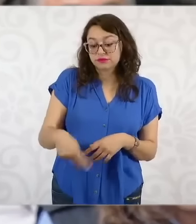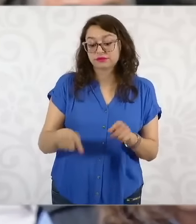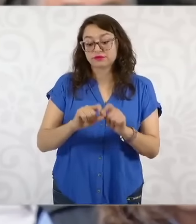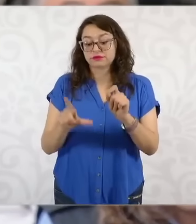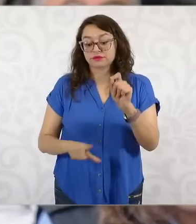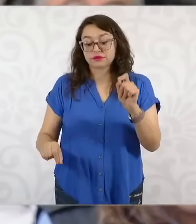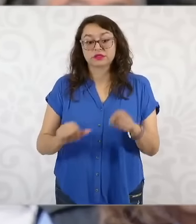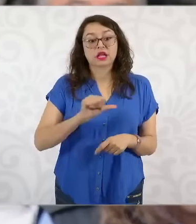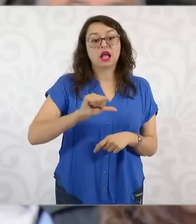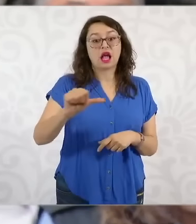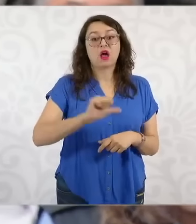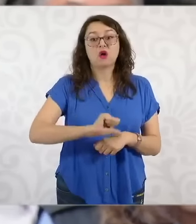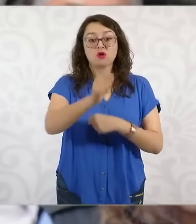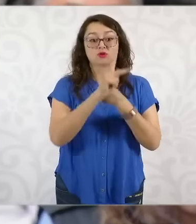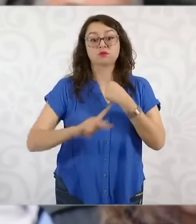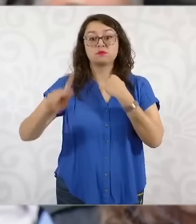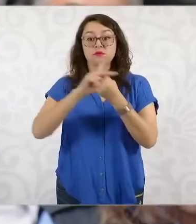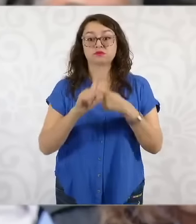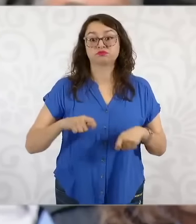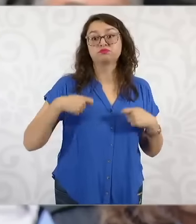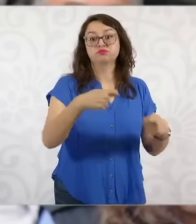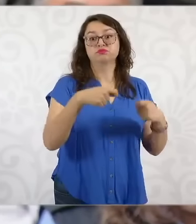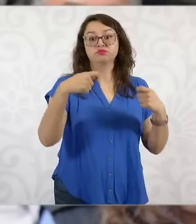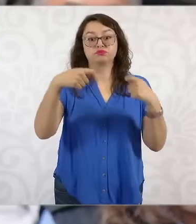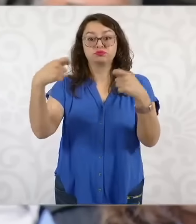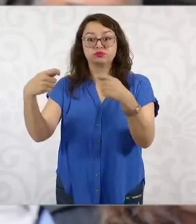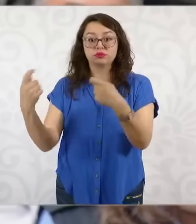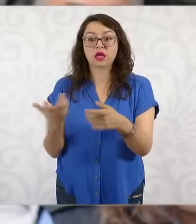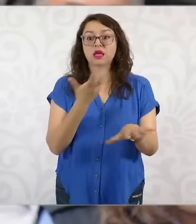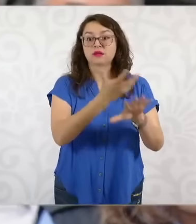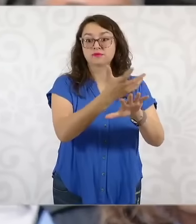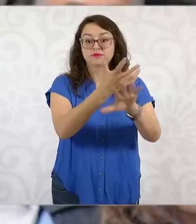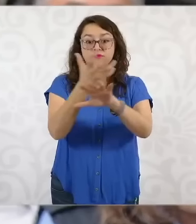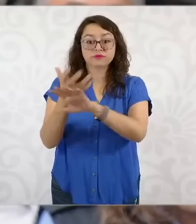intereses no solo de la oligarquía, sino también estadounidenses. Ahí en uno de sus apartados,